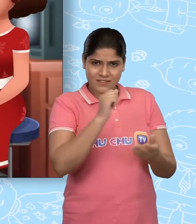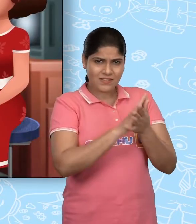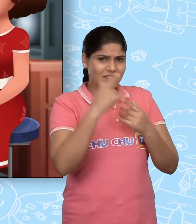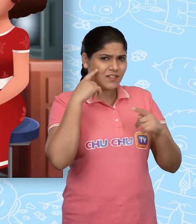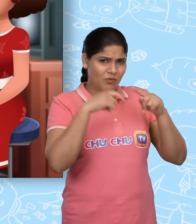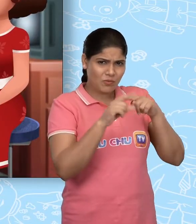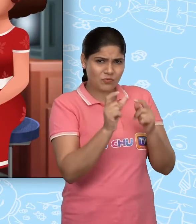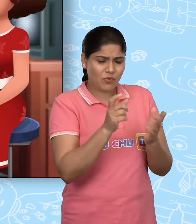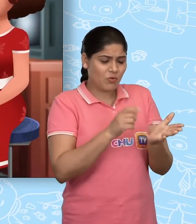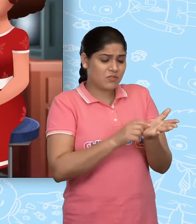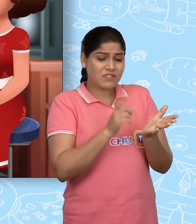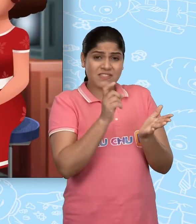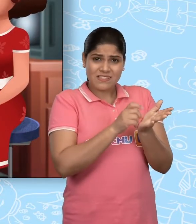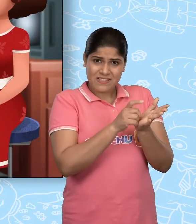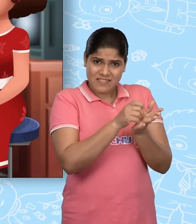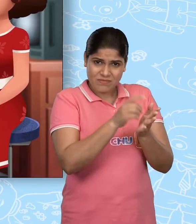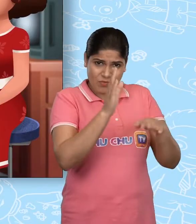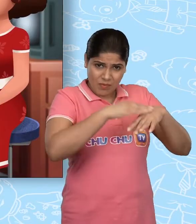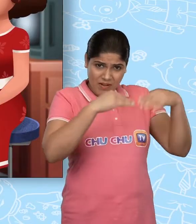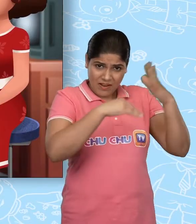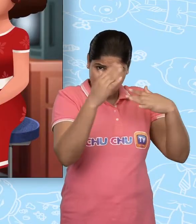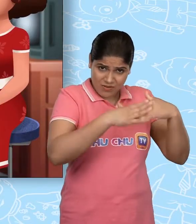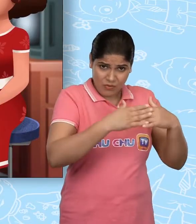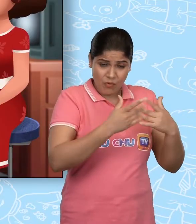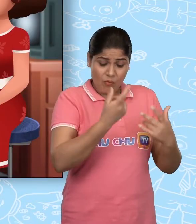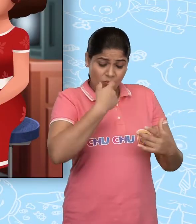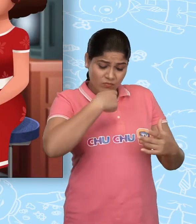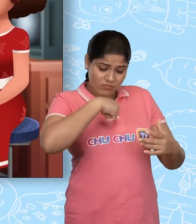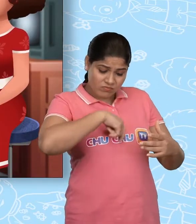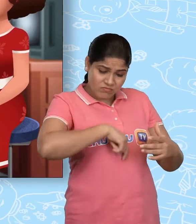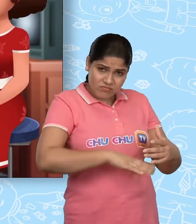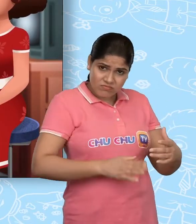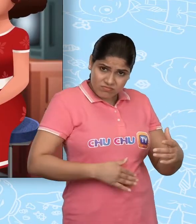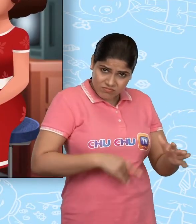Chiku जो germs तुम्हारे हाथों पर थे वो तुम्हारे पेट मे चले गए हैं